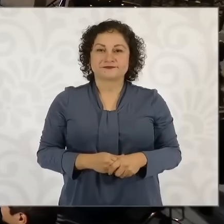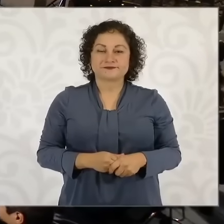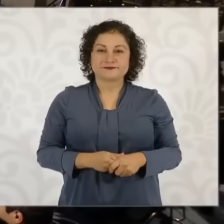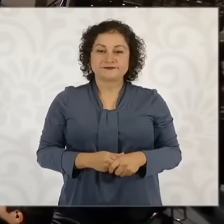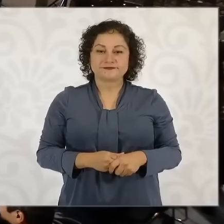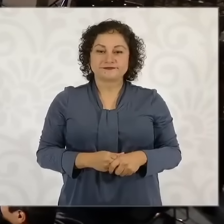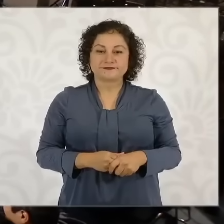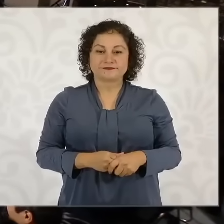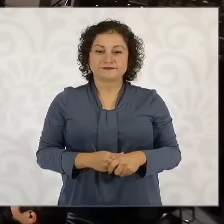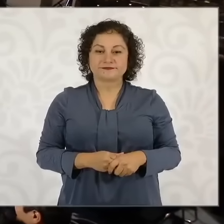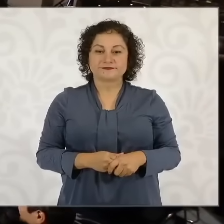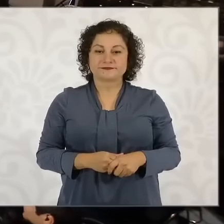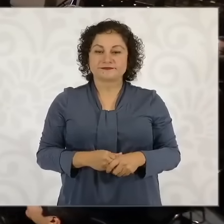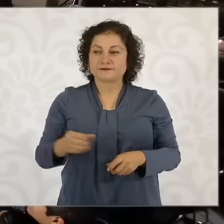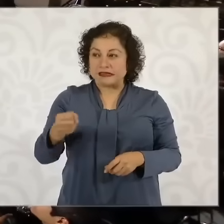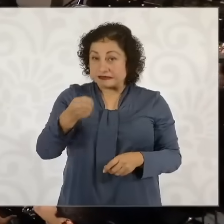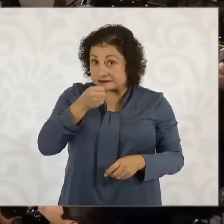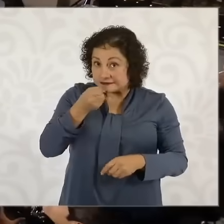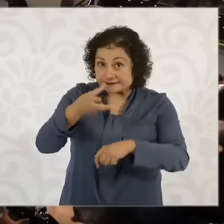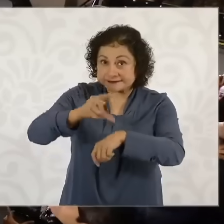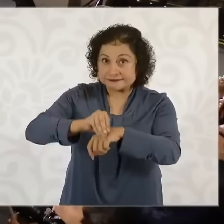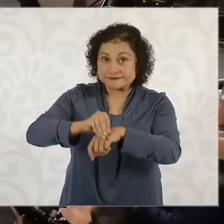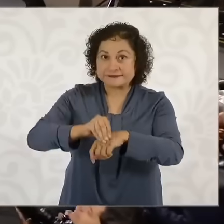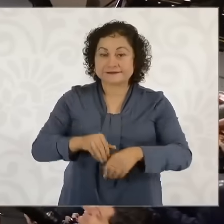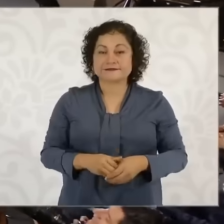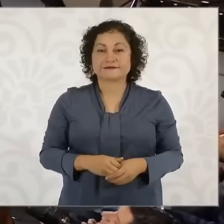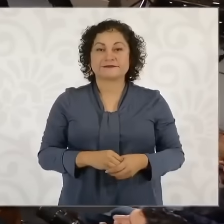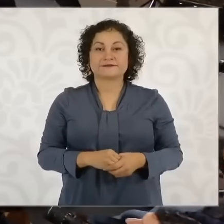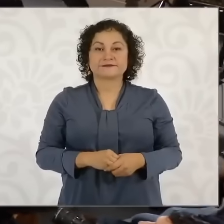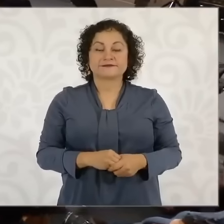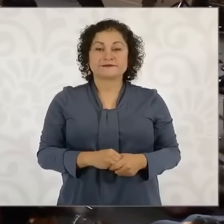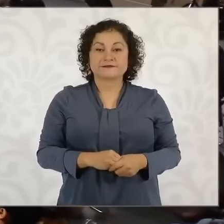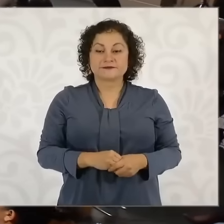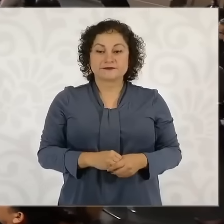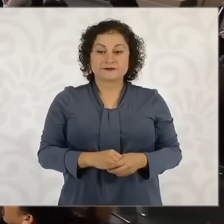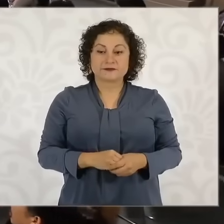¿me permitiría el micrófono?